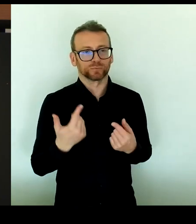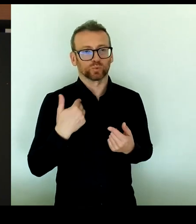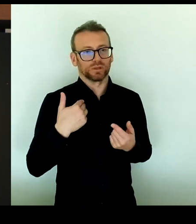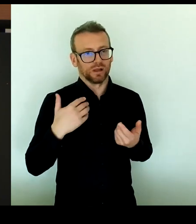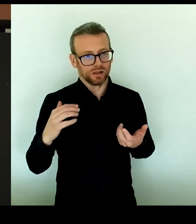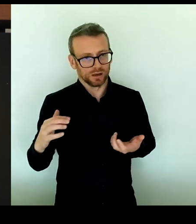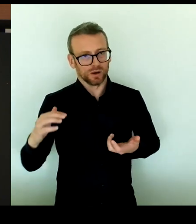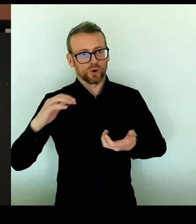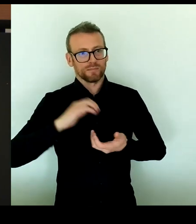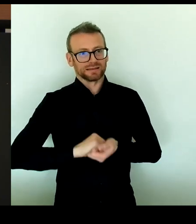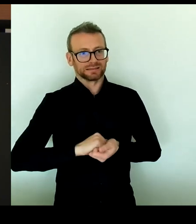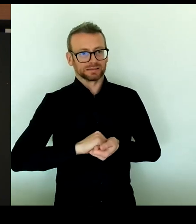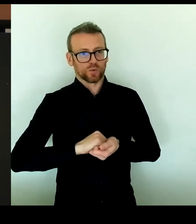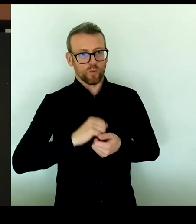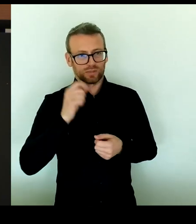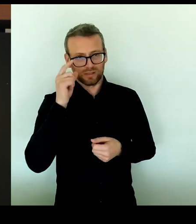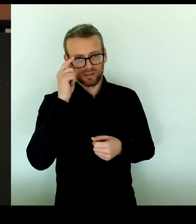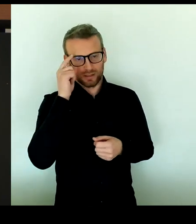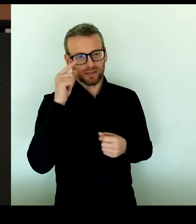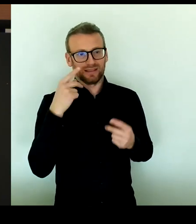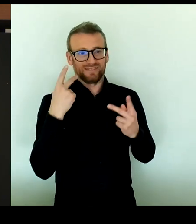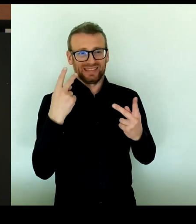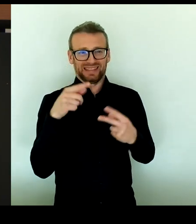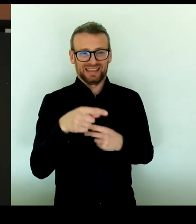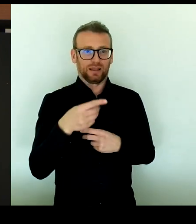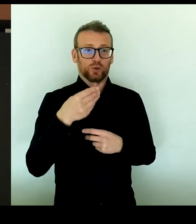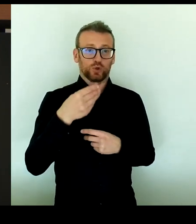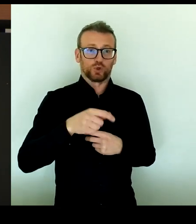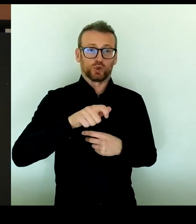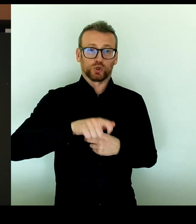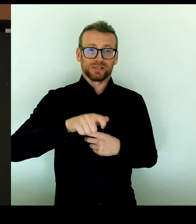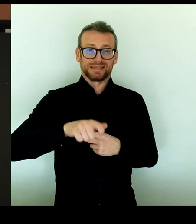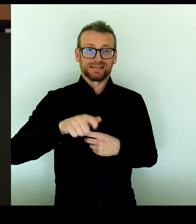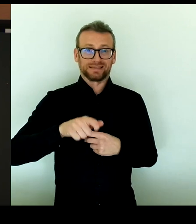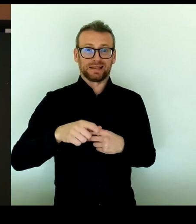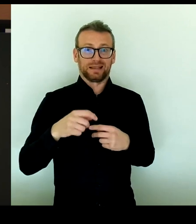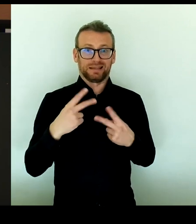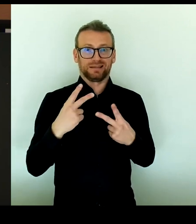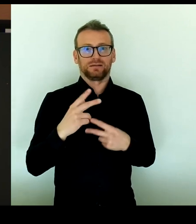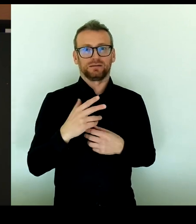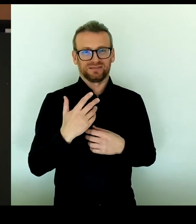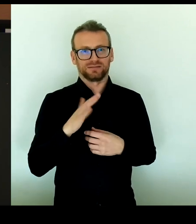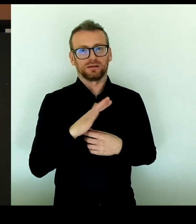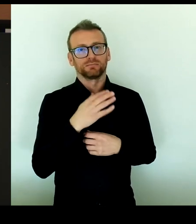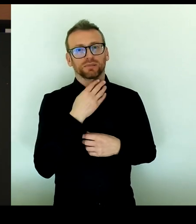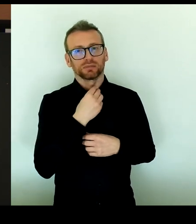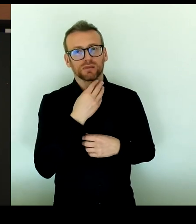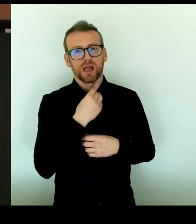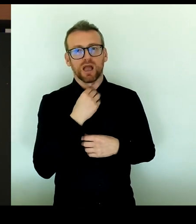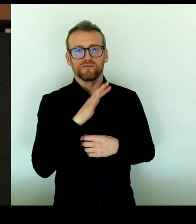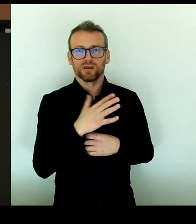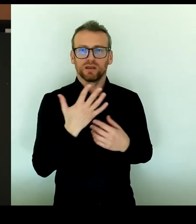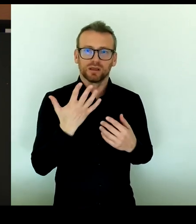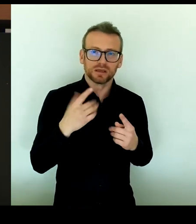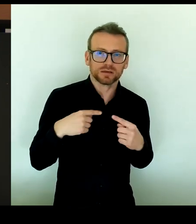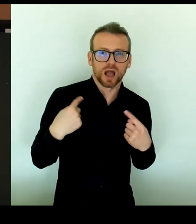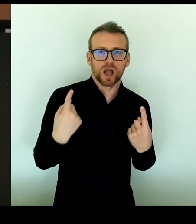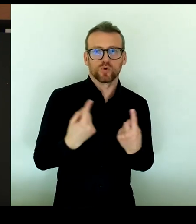Im gemeinsamen Interesse mehr Arbeitsräume für alle Sparten zu sichern. (Beifall) Unbedingte Voraussetzung